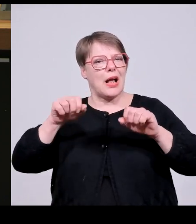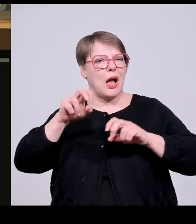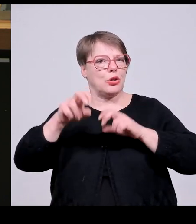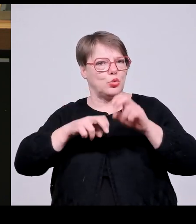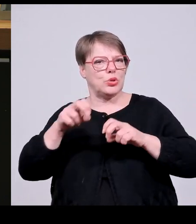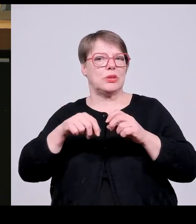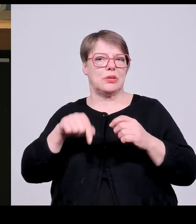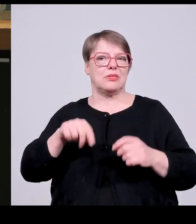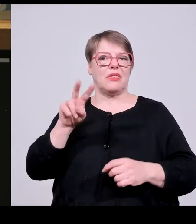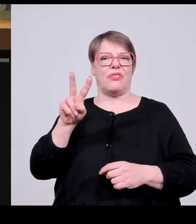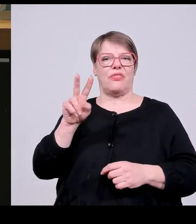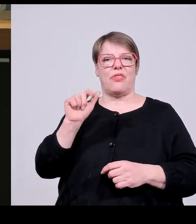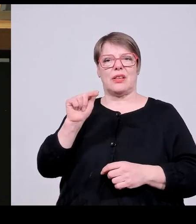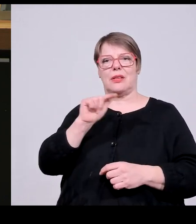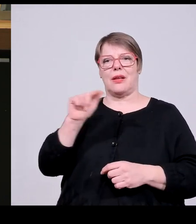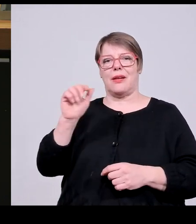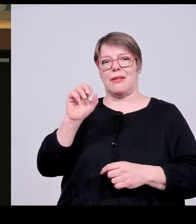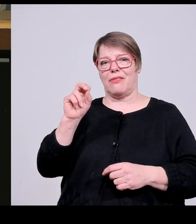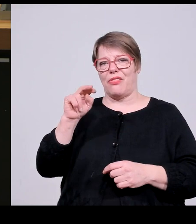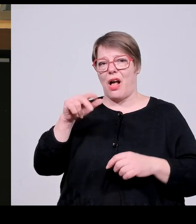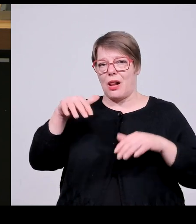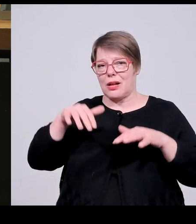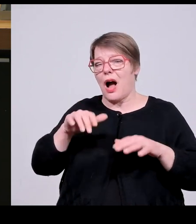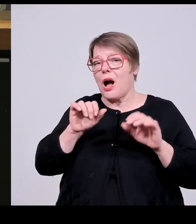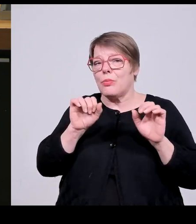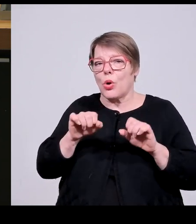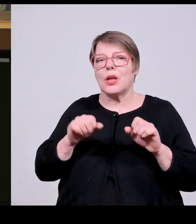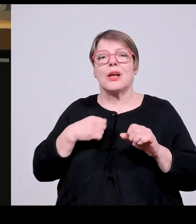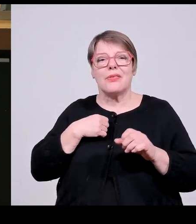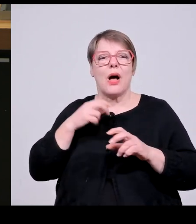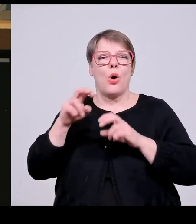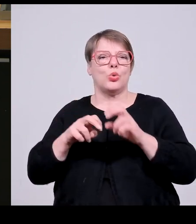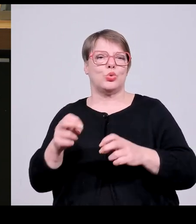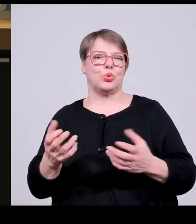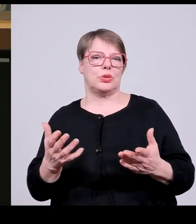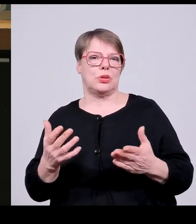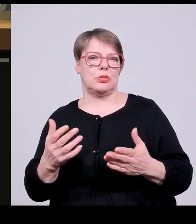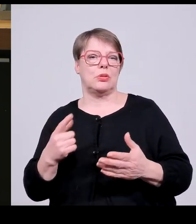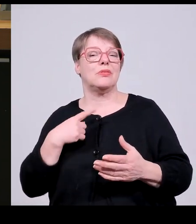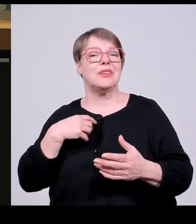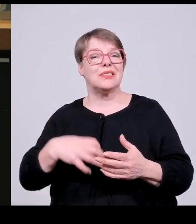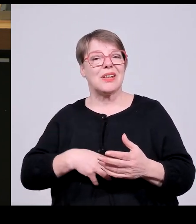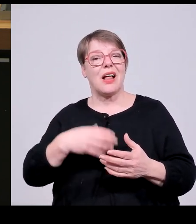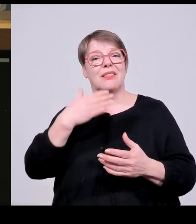Fernwärme beteiligt. Ich sage allerdings dazu: Die Linke strebt bekanntermaßen eine vollständige